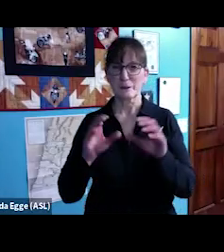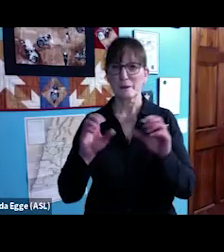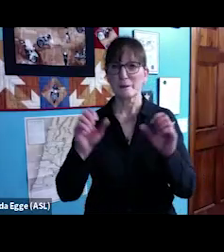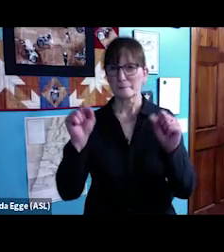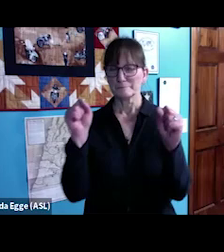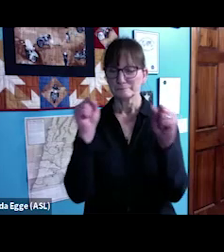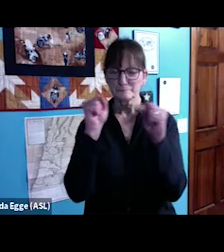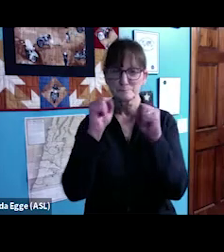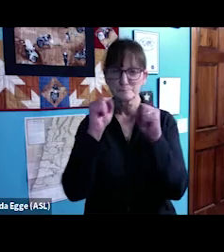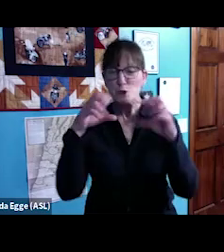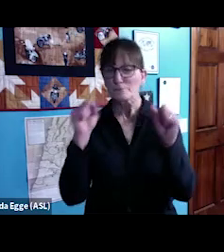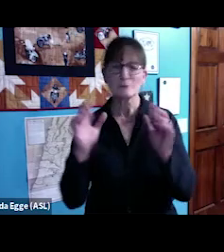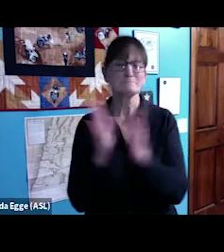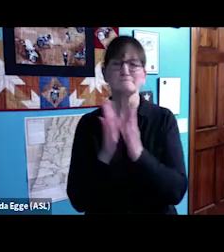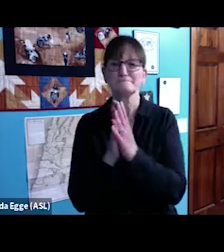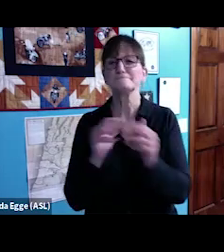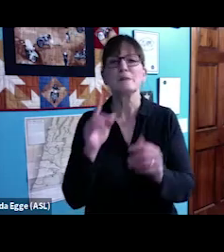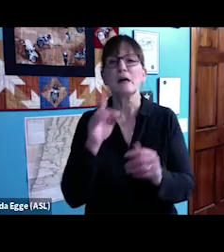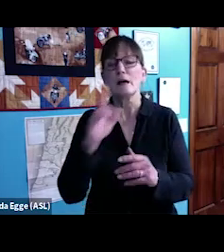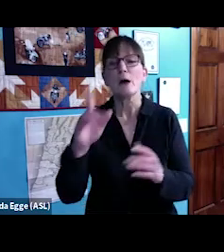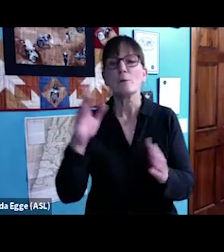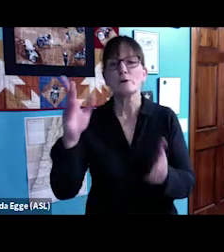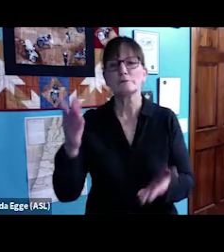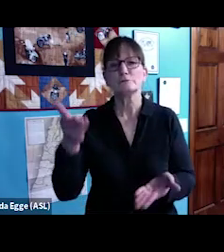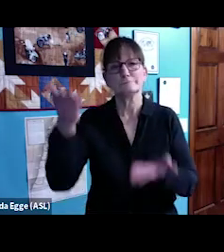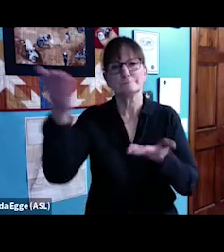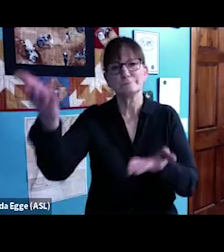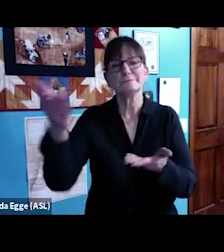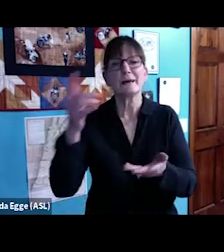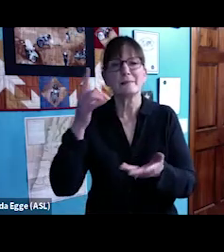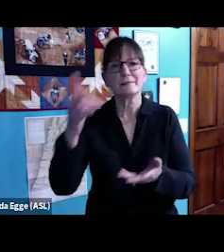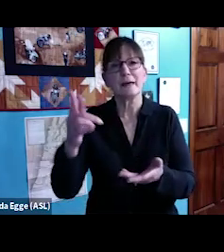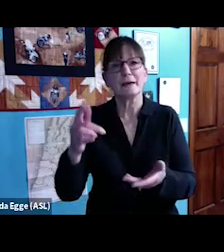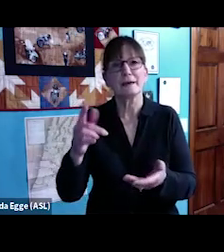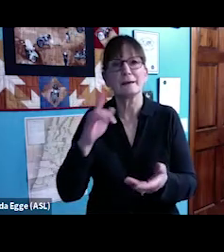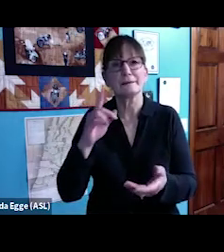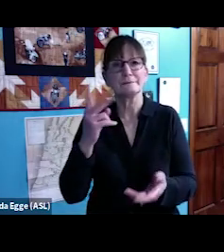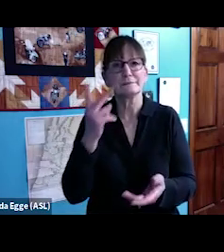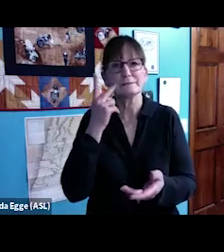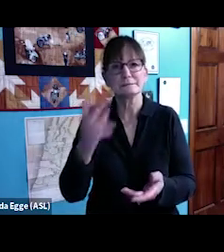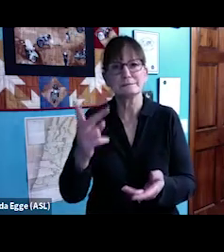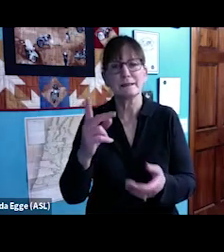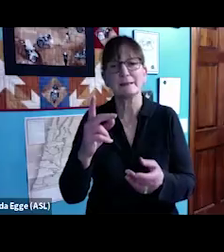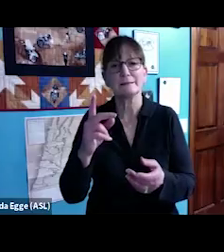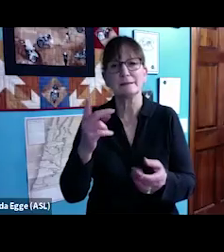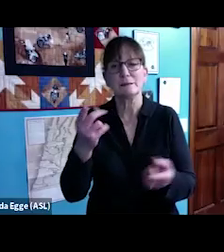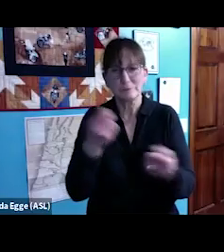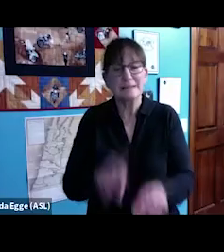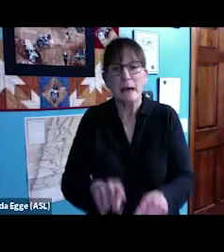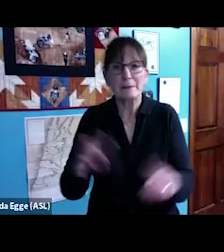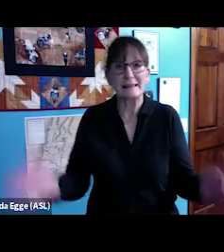El TA Center siempre ha sido excelente y aún me pongo en contacto con ellos para algunos casos en los que quiero estar extra segura